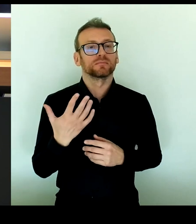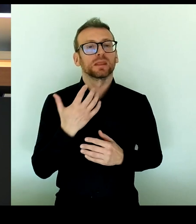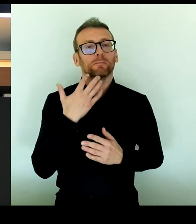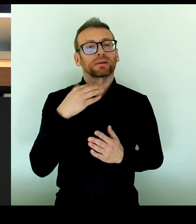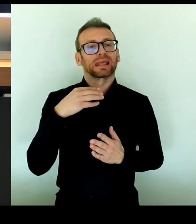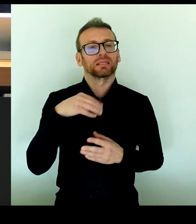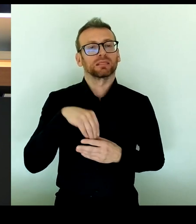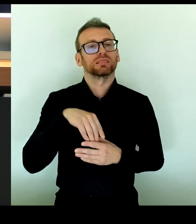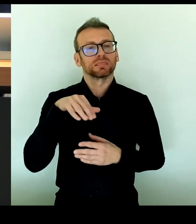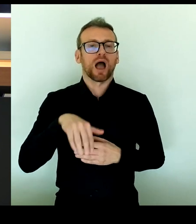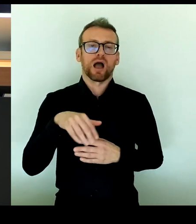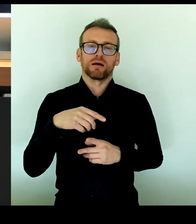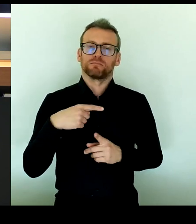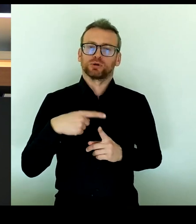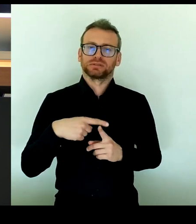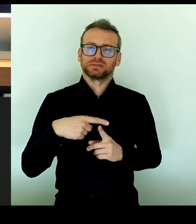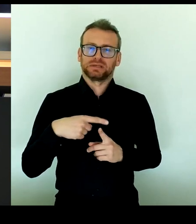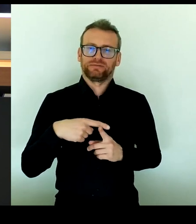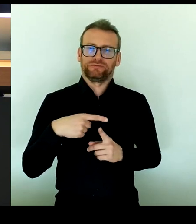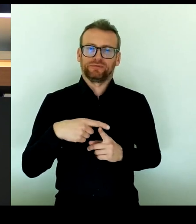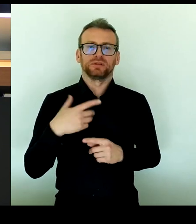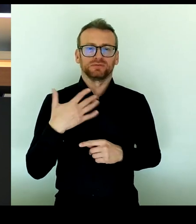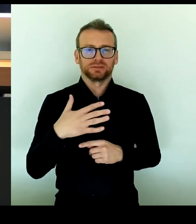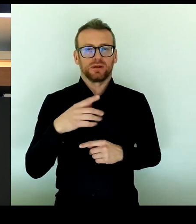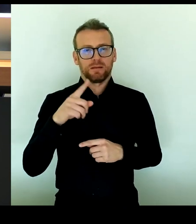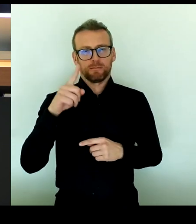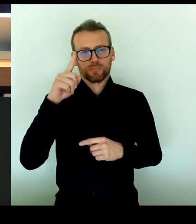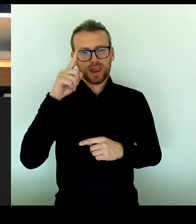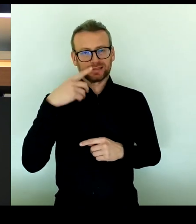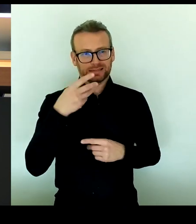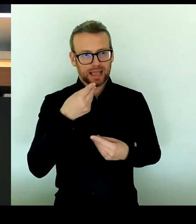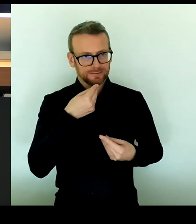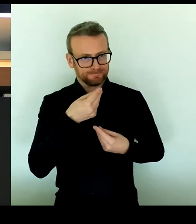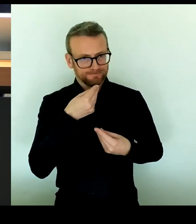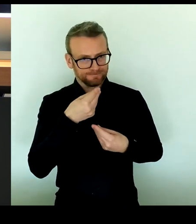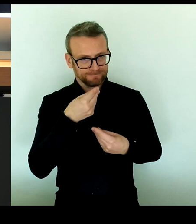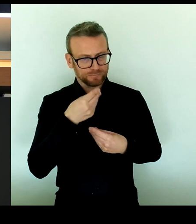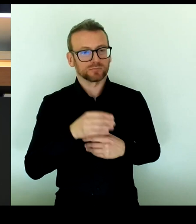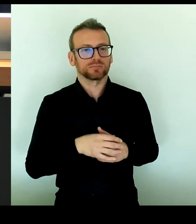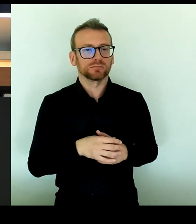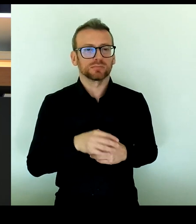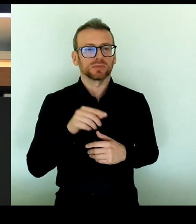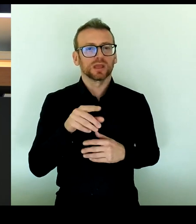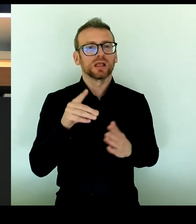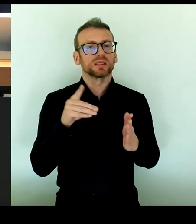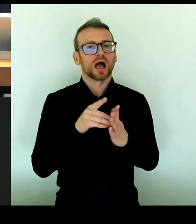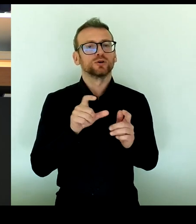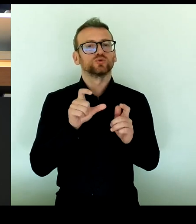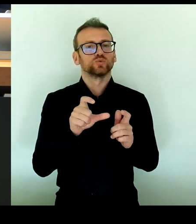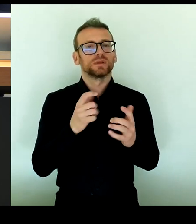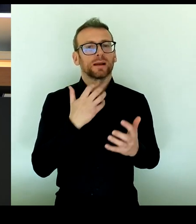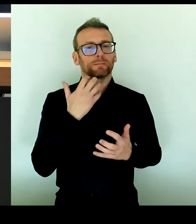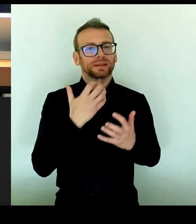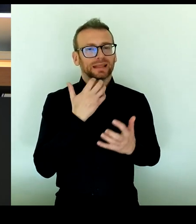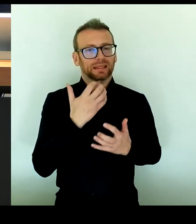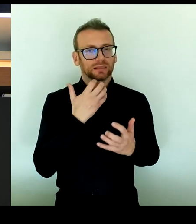Es ist ein Erfolg, dass wir die Zahlen zumindest weiter minimieren konnten. Und das ist, glaube ich, ein Erfolg sowohl der Behörde als